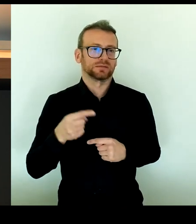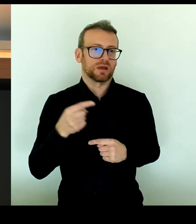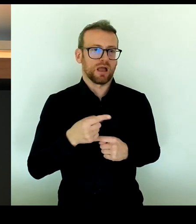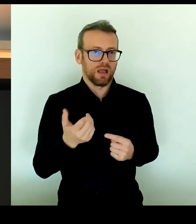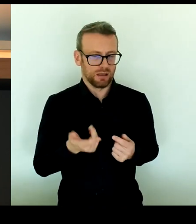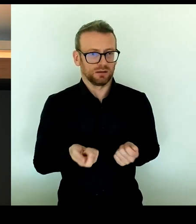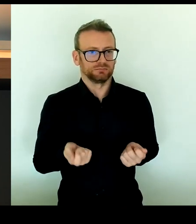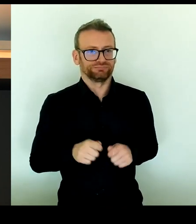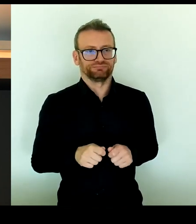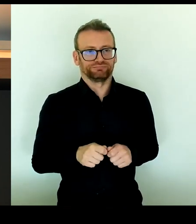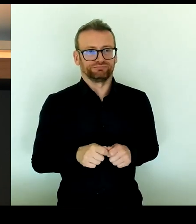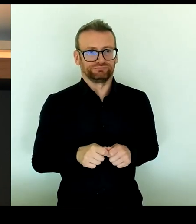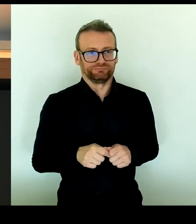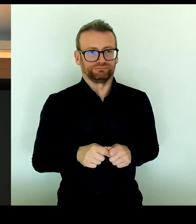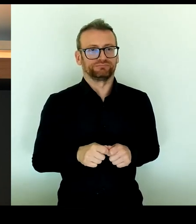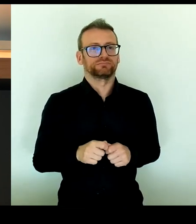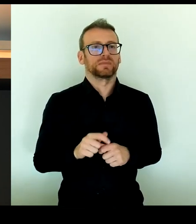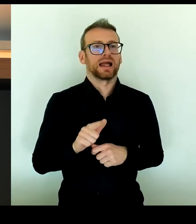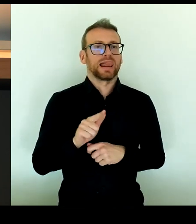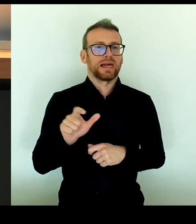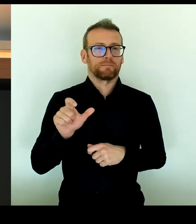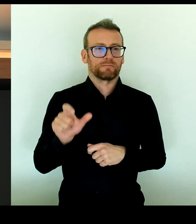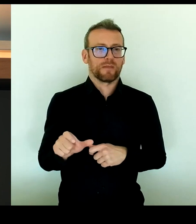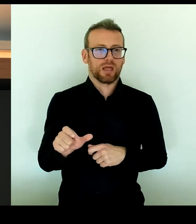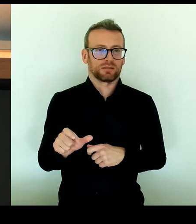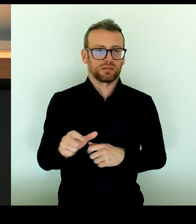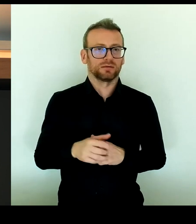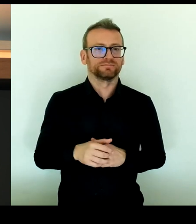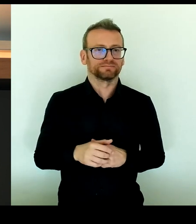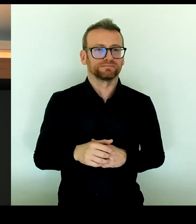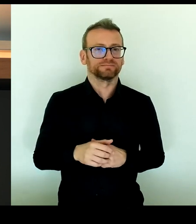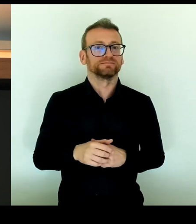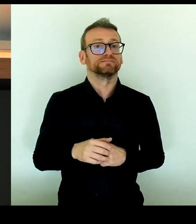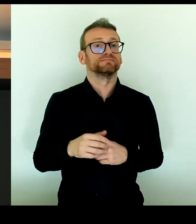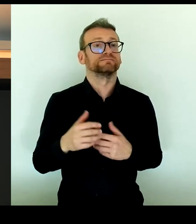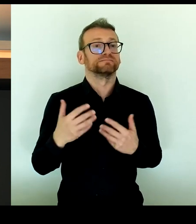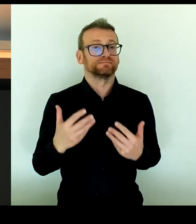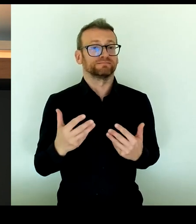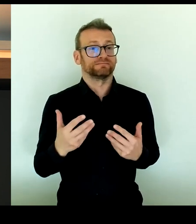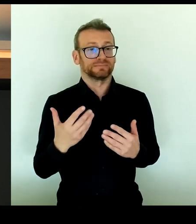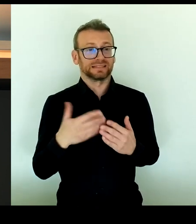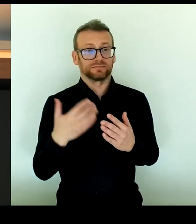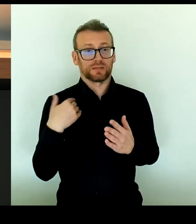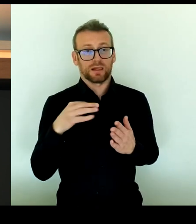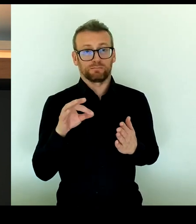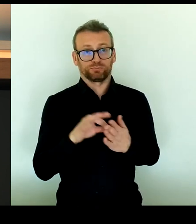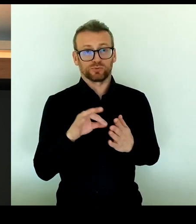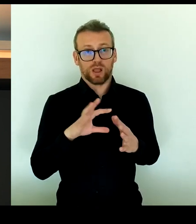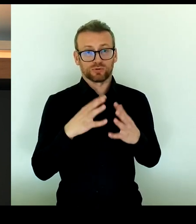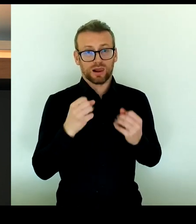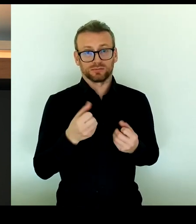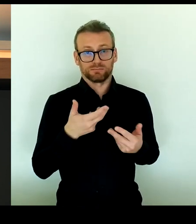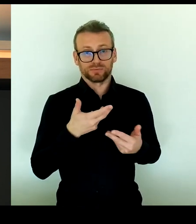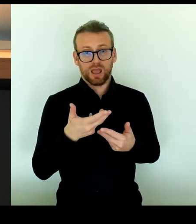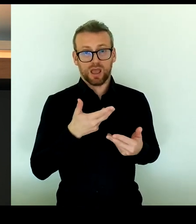Die Politik für das Wühlen in der Vergangenheit aufwendet, desto weniger freie Kapazität bleibt, um sich um eine positive